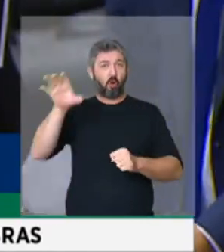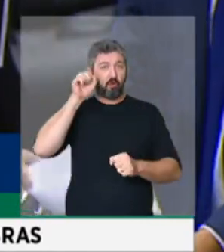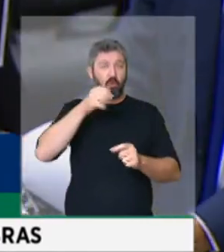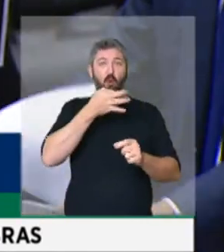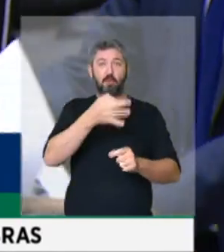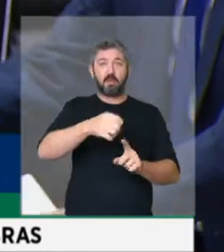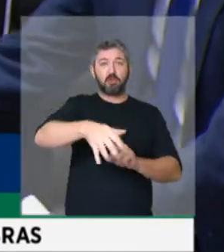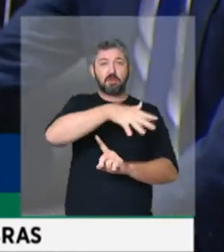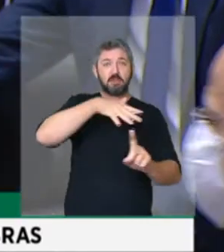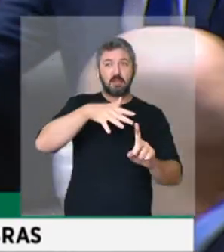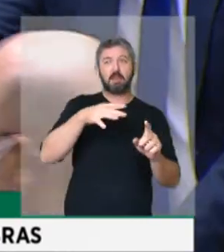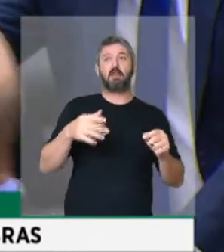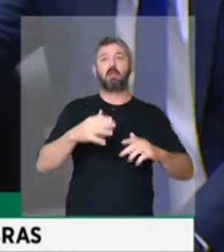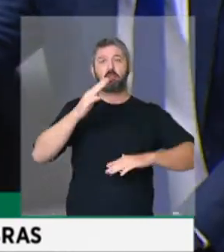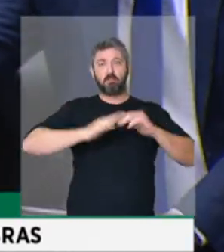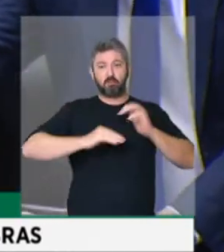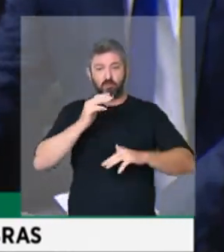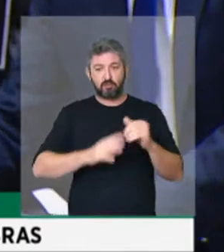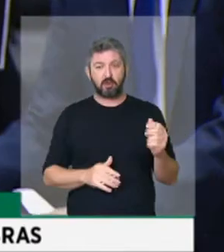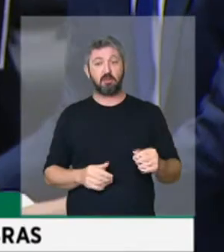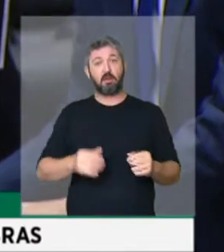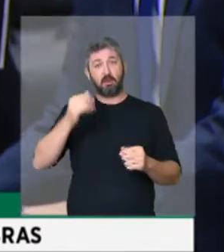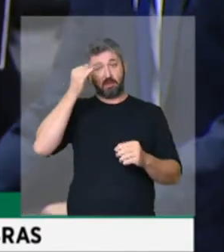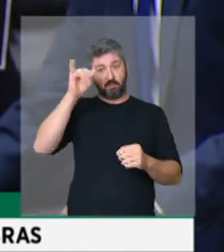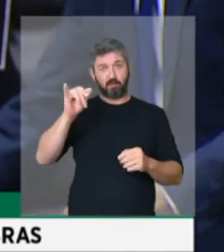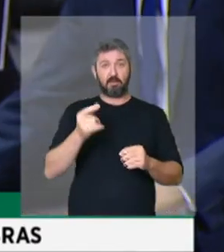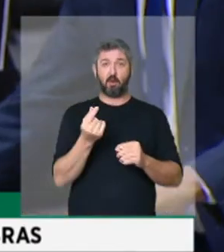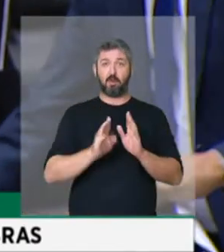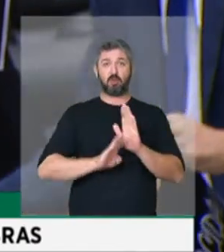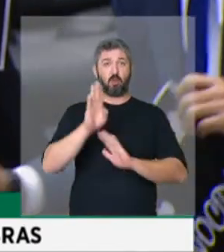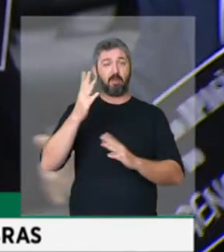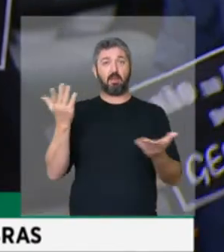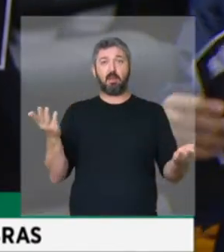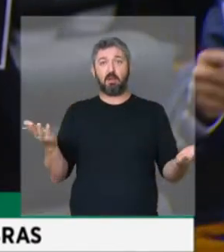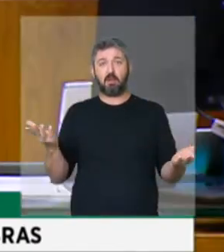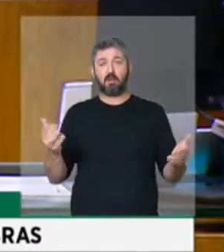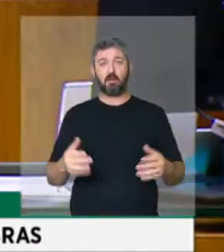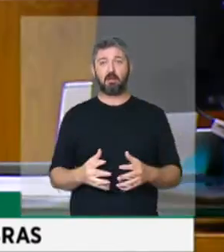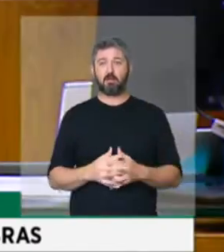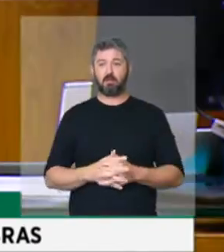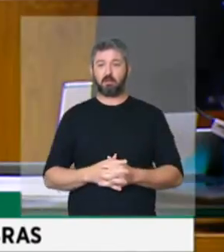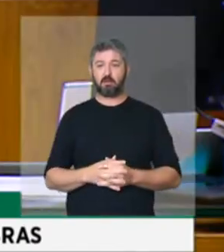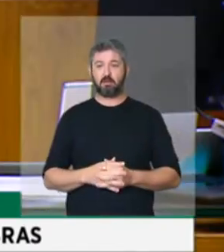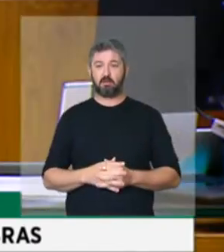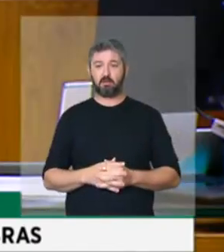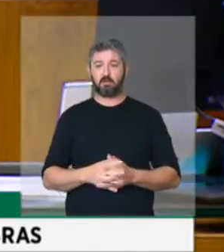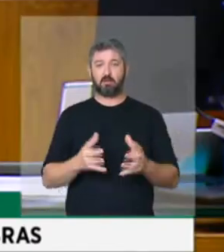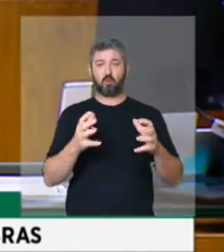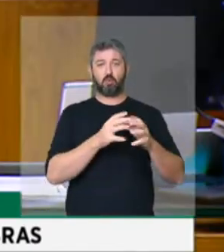POSSA OUVIR A SOCIEDADE, QUE POSSA OUVIR ESPECIALISTAS E EVITAR-- [INTERRUPÇÃO NO ÁUDIO] -- [PRESIDENTE]: COMO